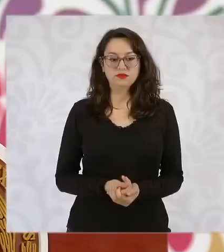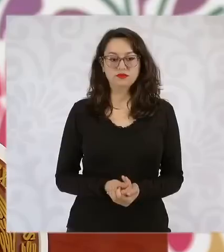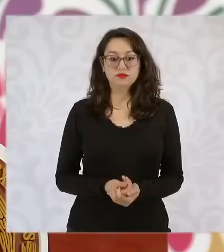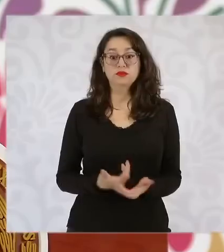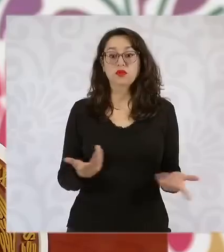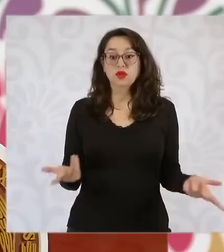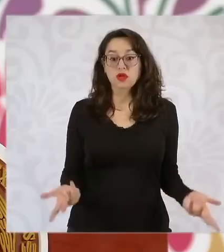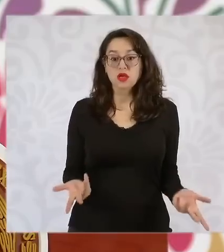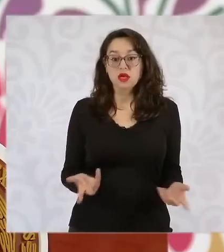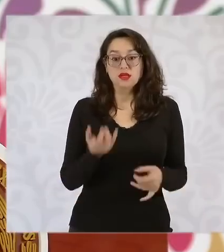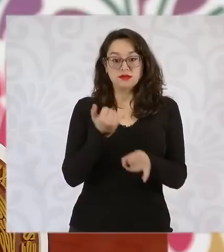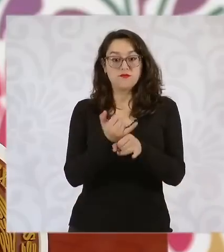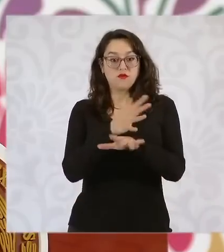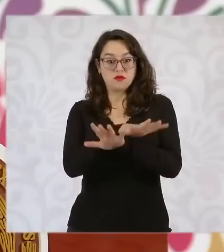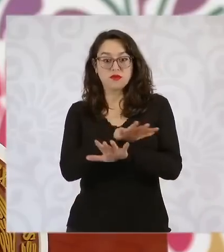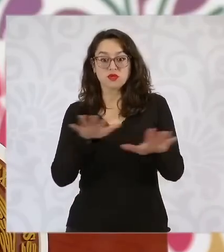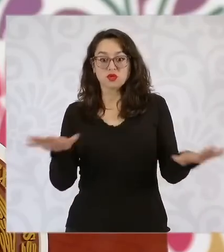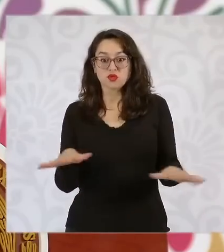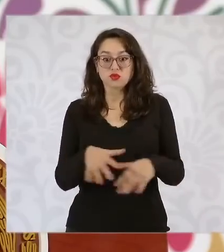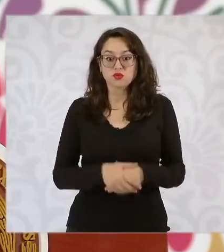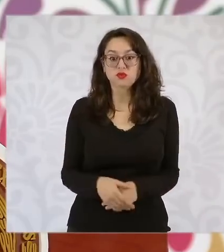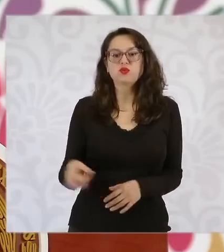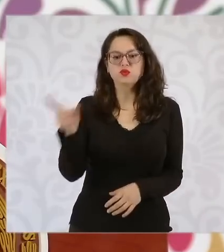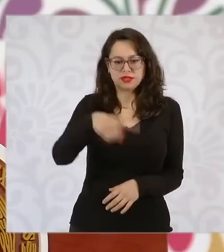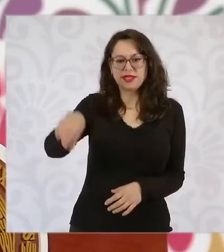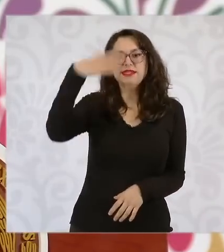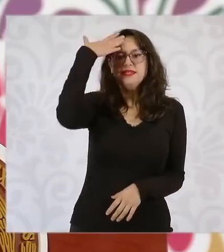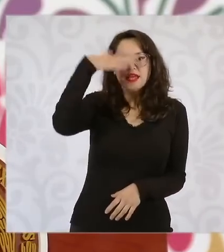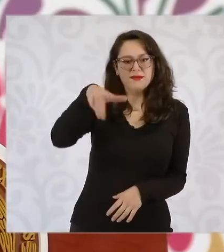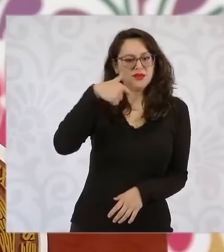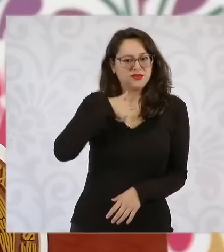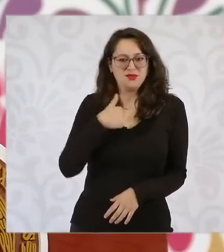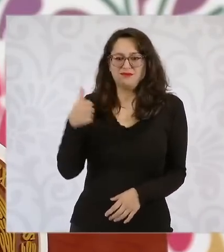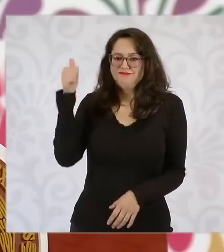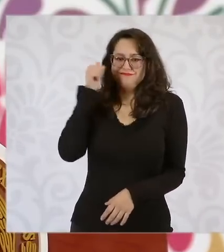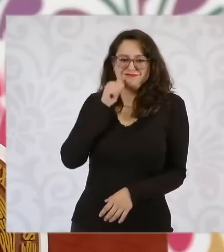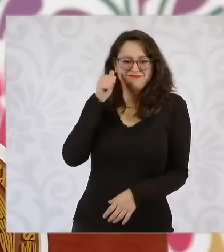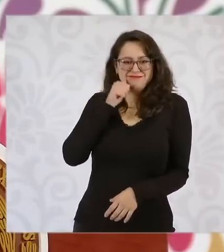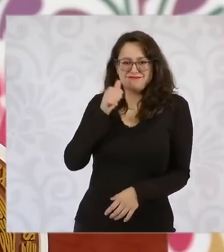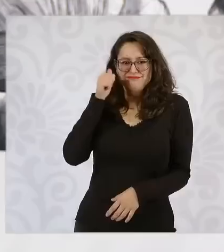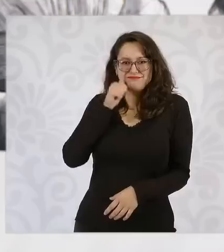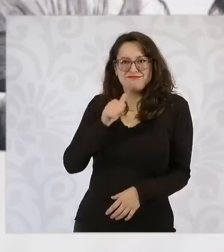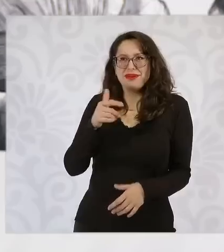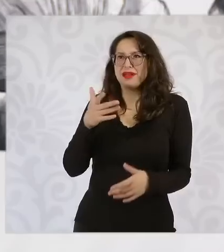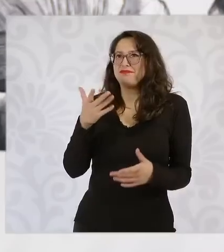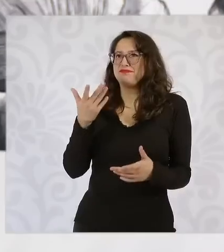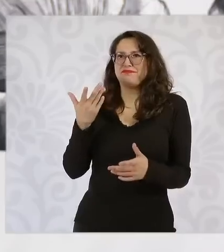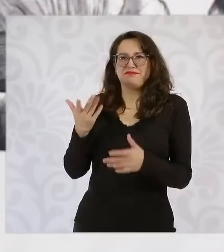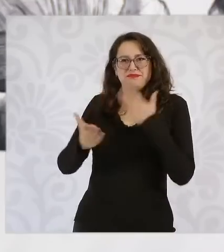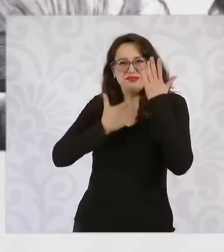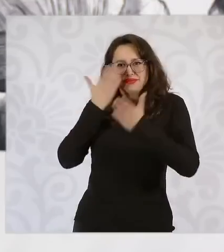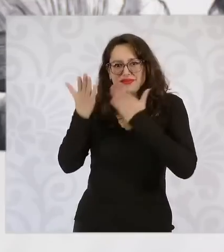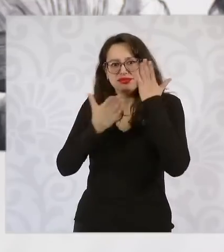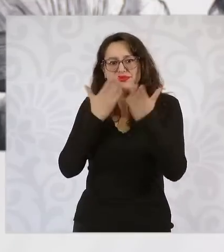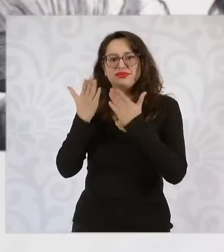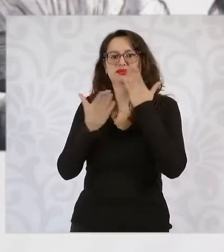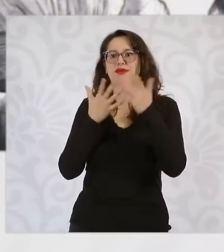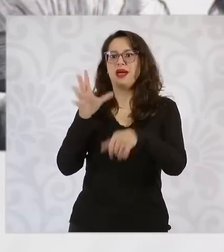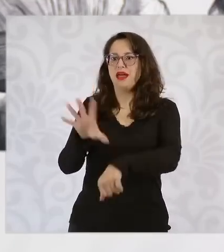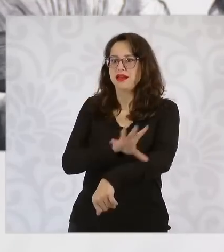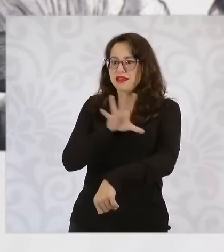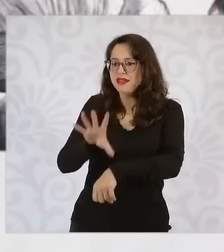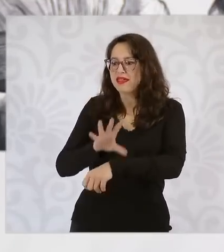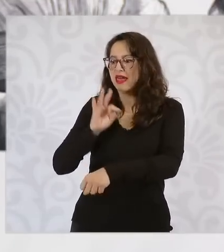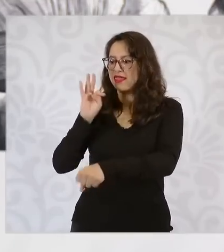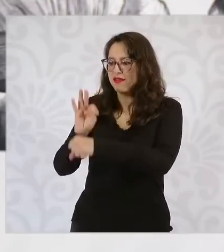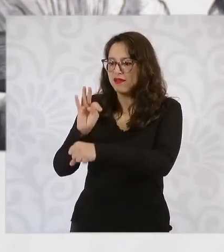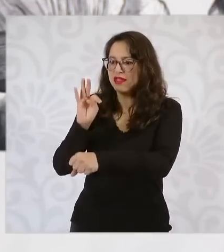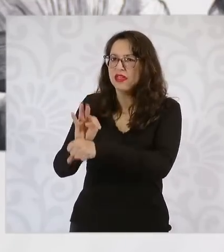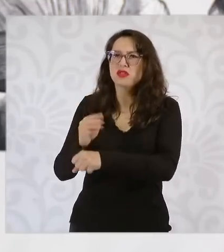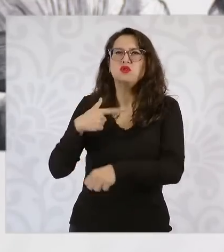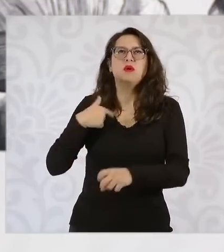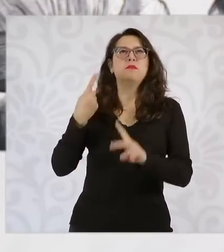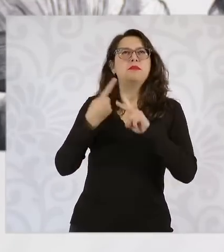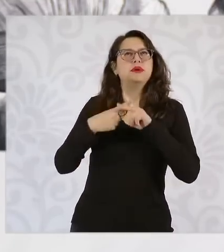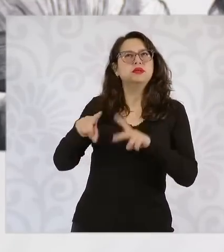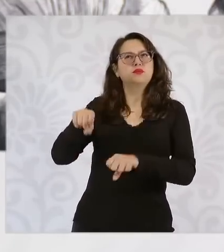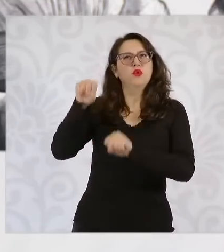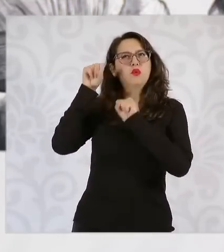desde quizá desde el 92 que vinieron las primeras reformas a la ley del servicio